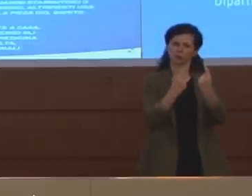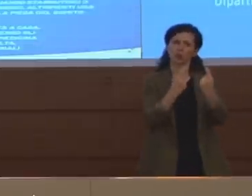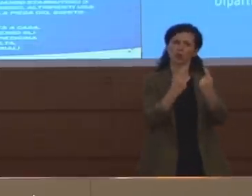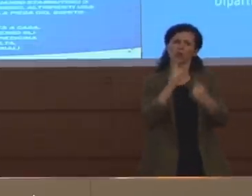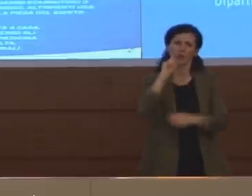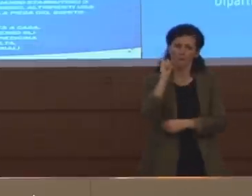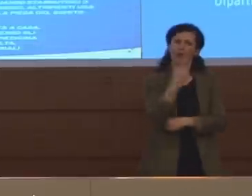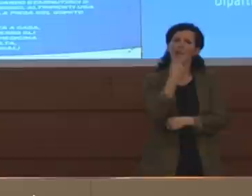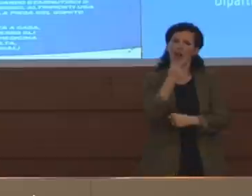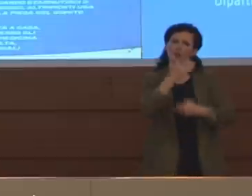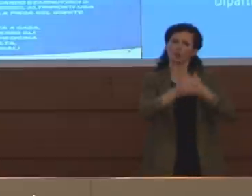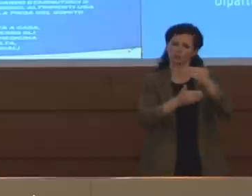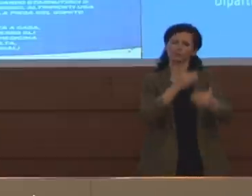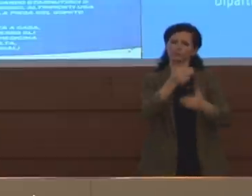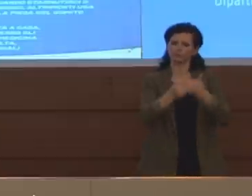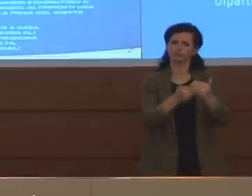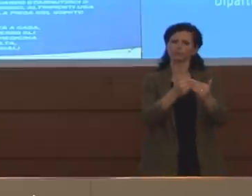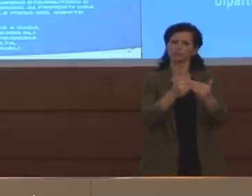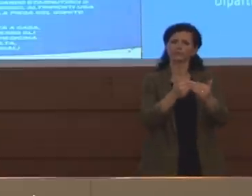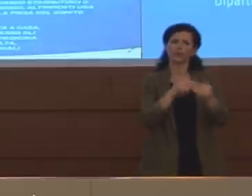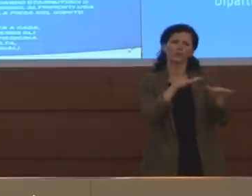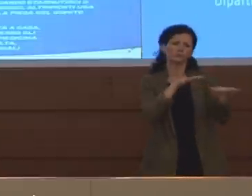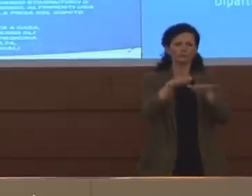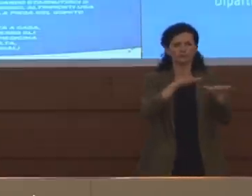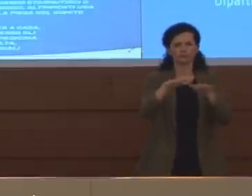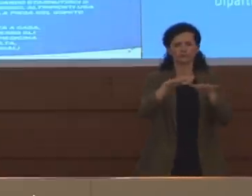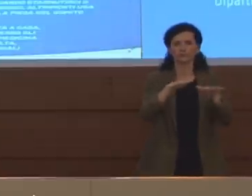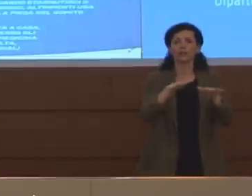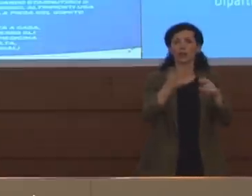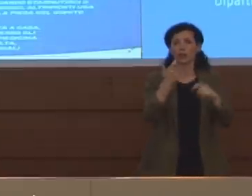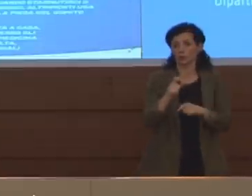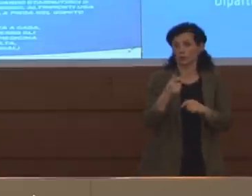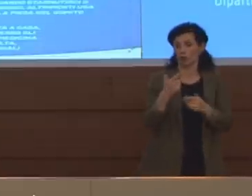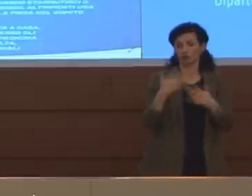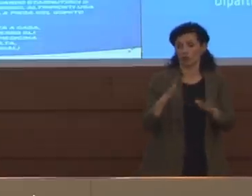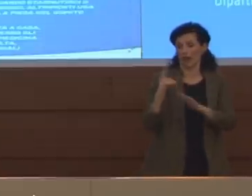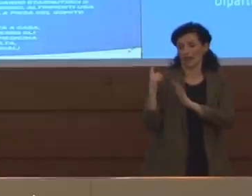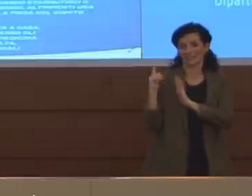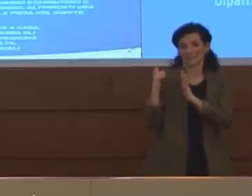Questo è un dato che nelle ultime settimane si è fortunatamente